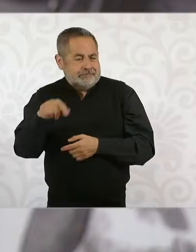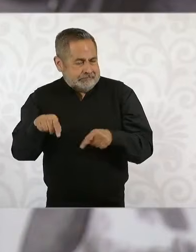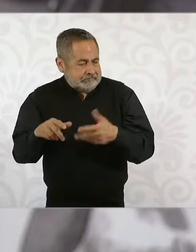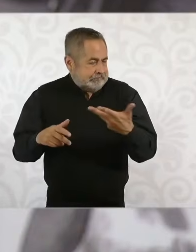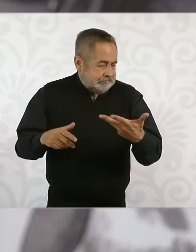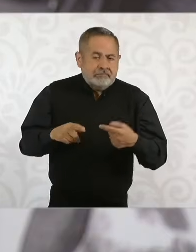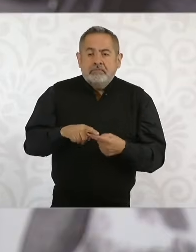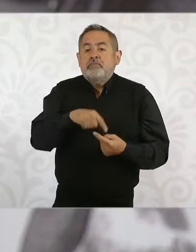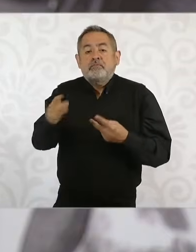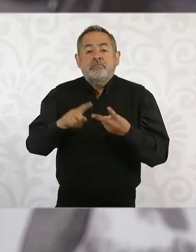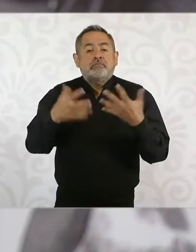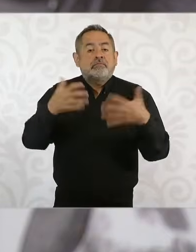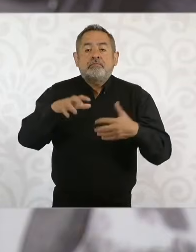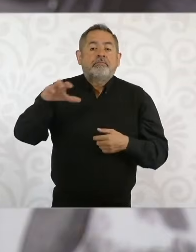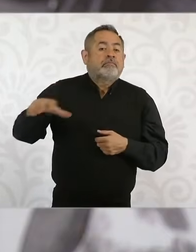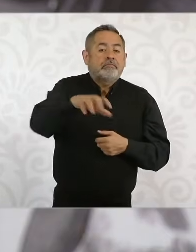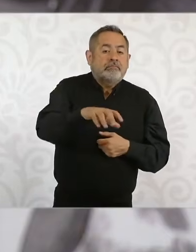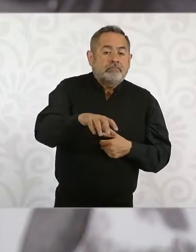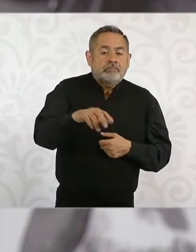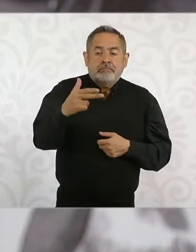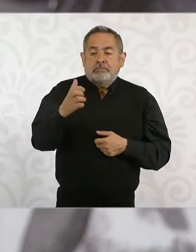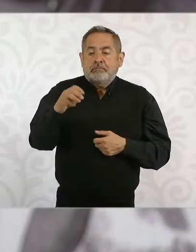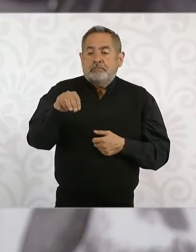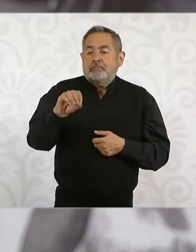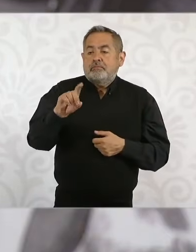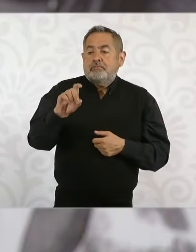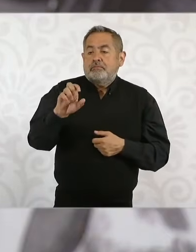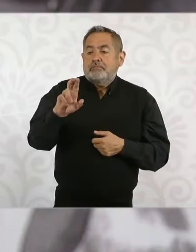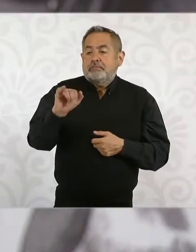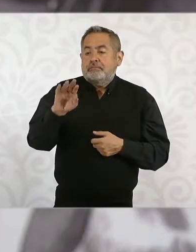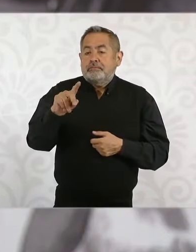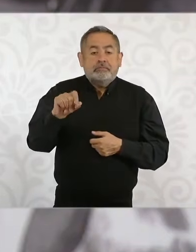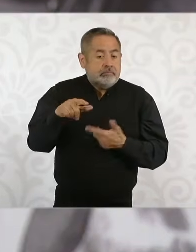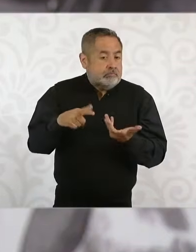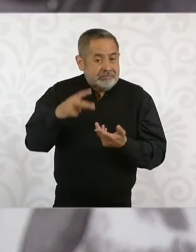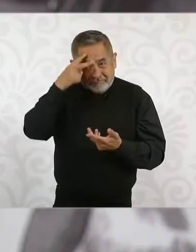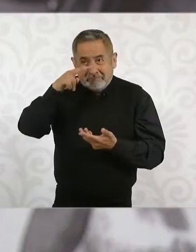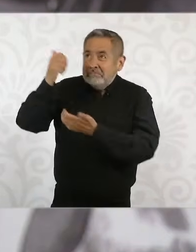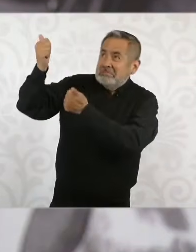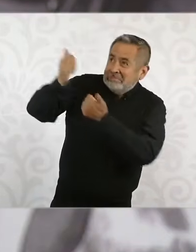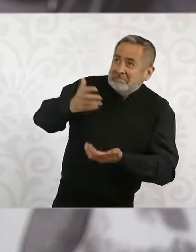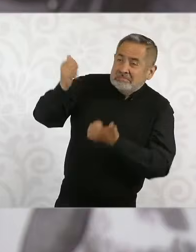sobre la planta de emoderivados, que son algunos productos que México importa prácticamente al 100%